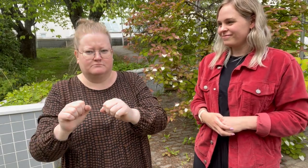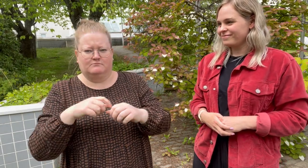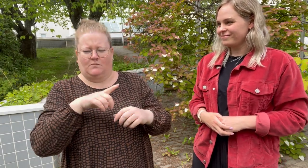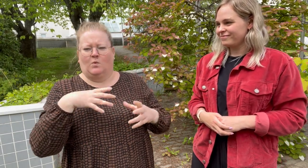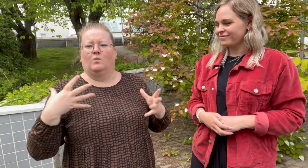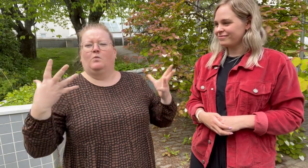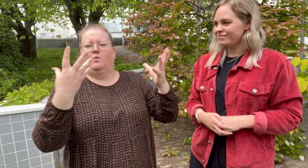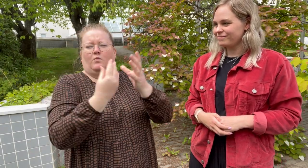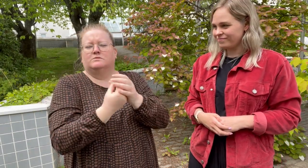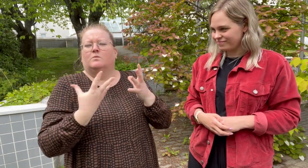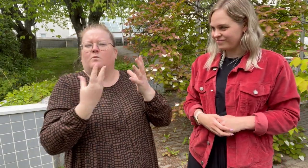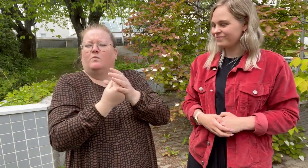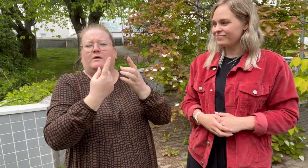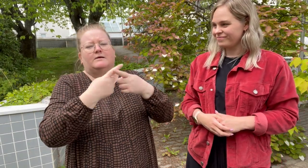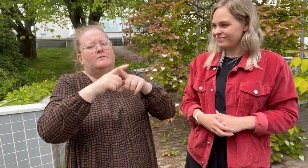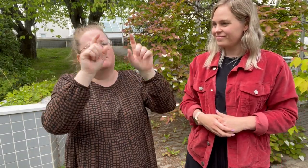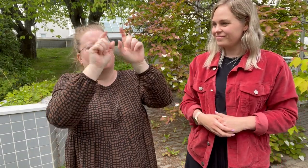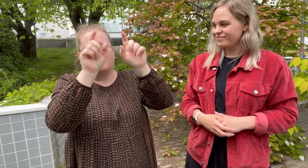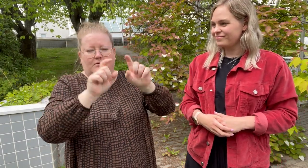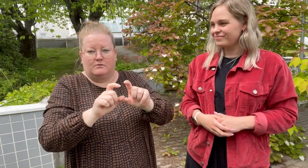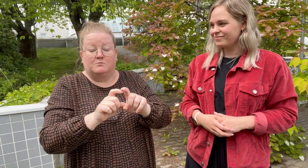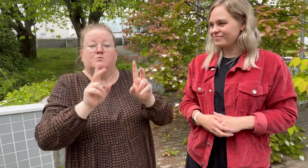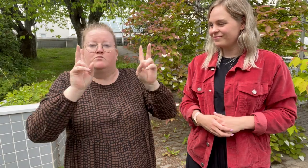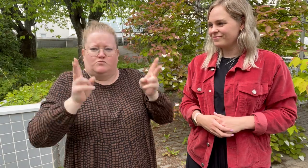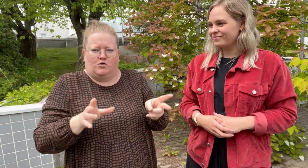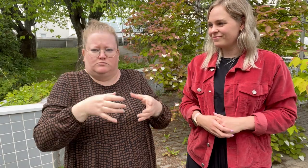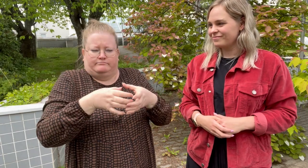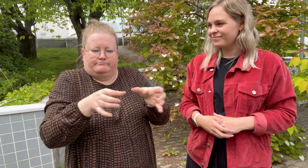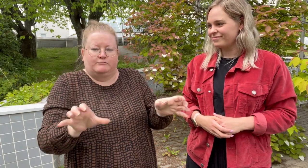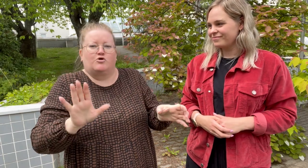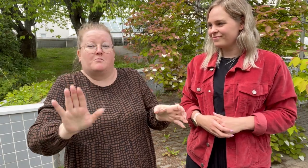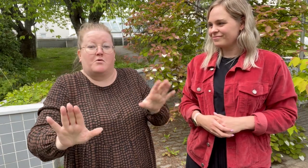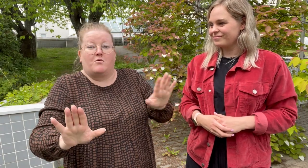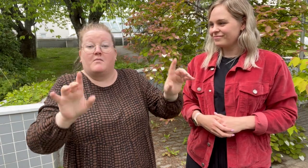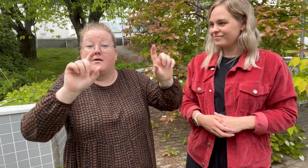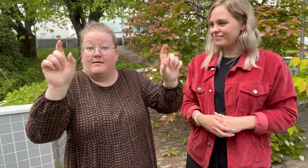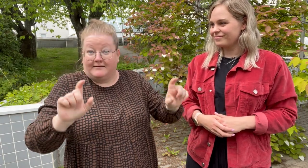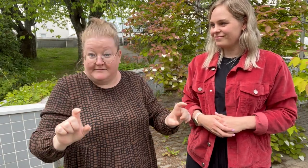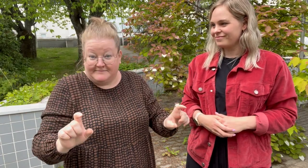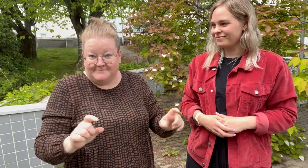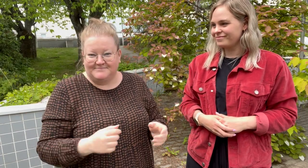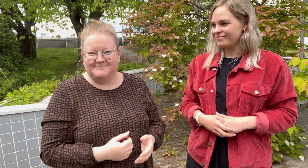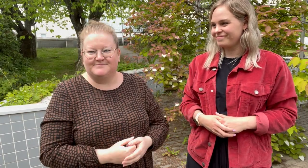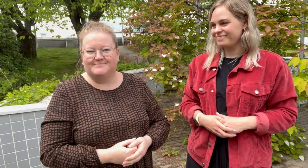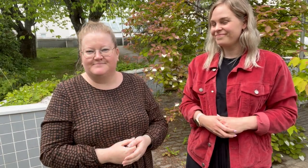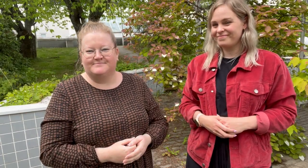Koulutus sisältää kaikille yhteisiä osioita vapaaehtoisuuteen liittyen - sekä omissa ryhmissä omiin aiheisiin paneutumista.